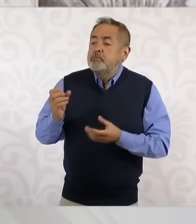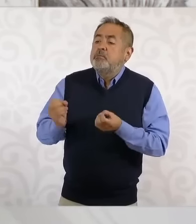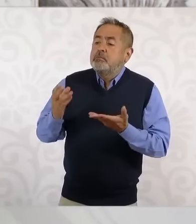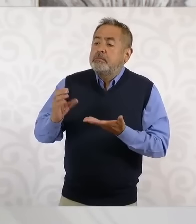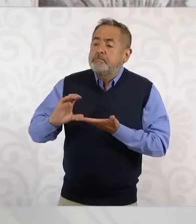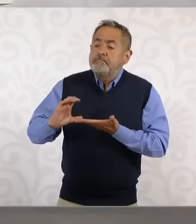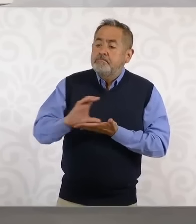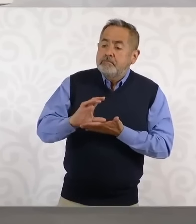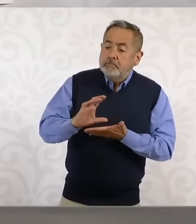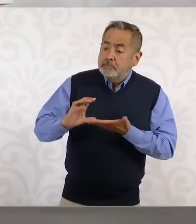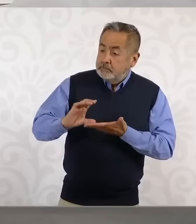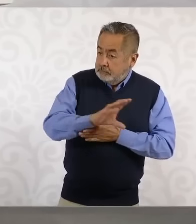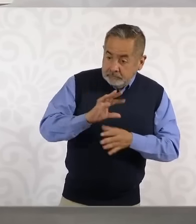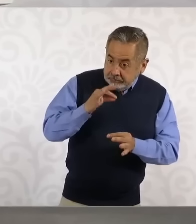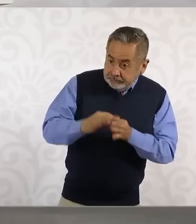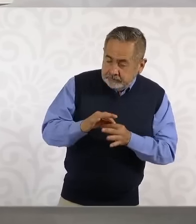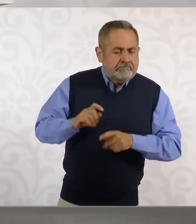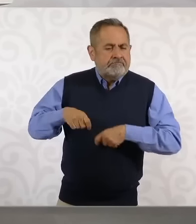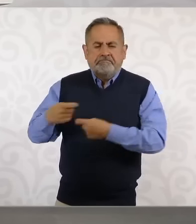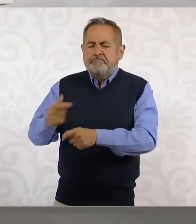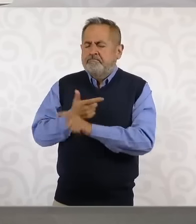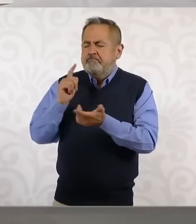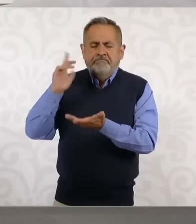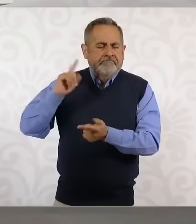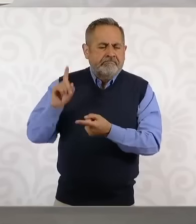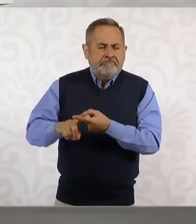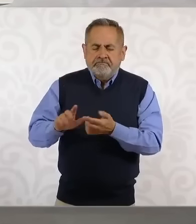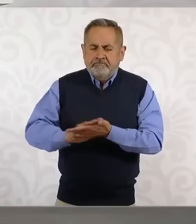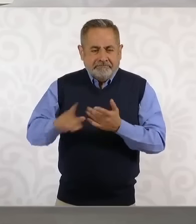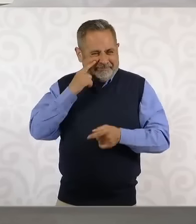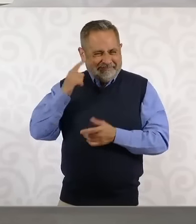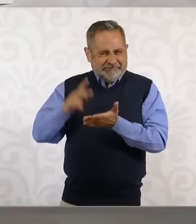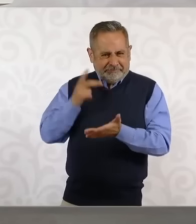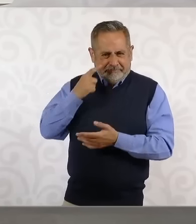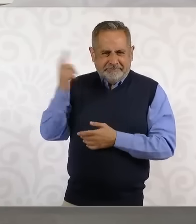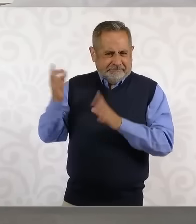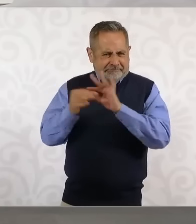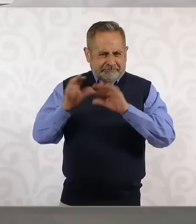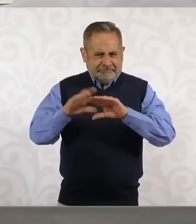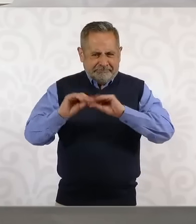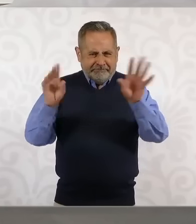Si me permiten y podemos regresar rápido a la lámina donde está el esquema. Eh, es algo